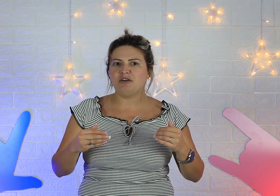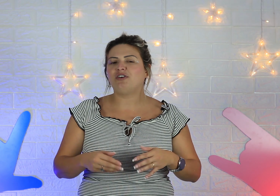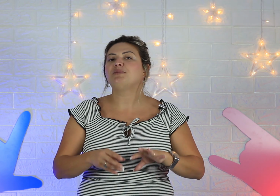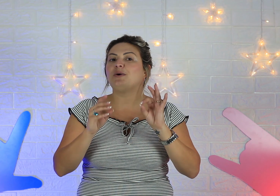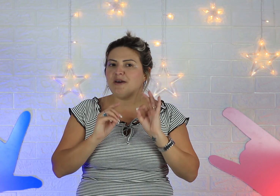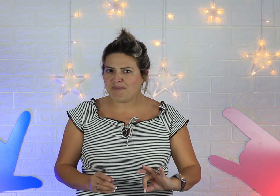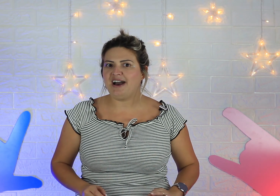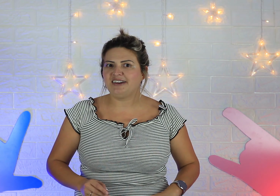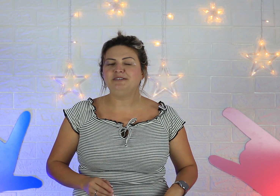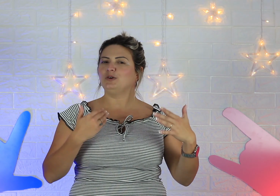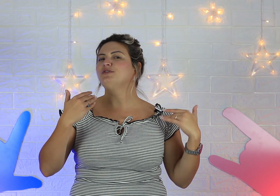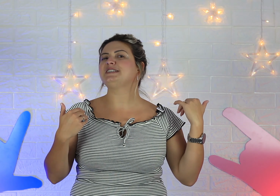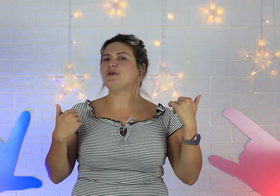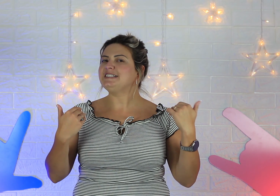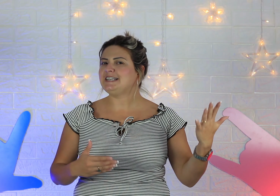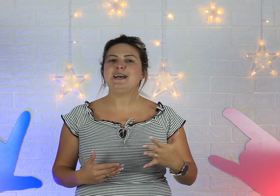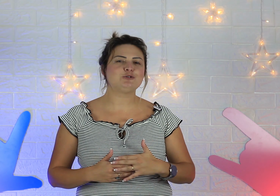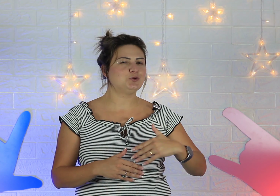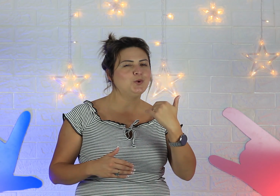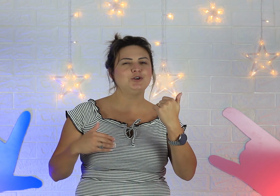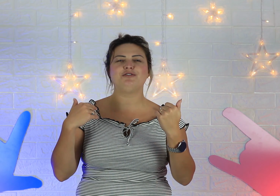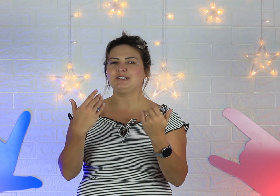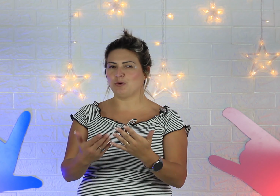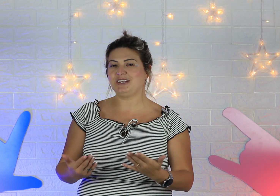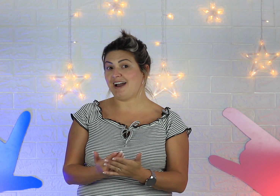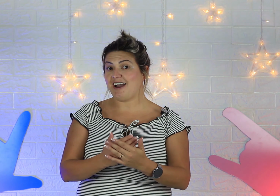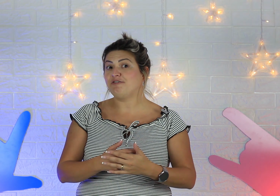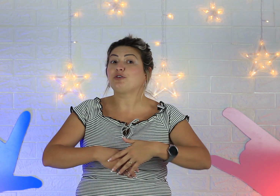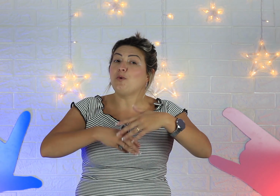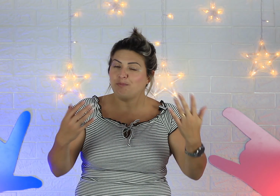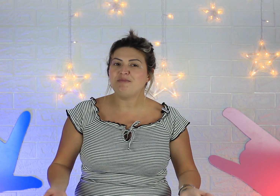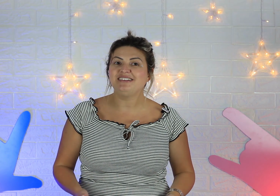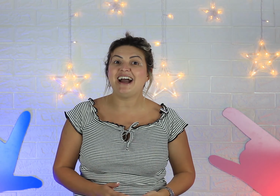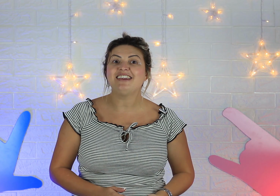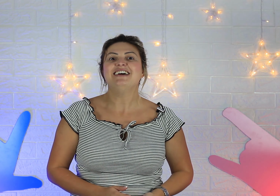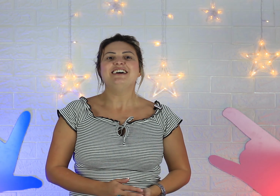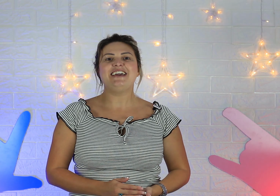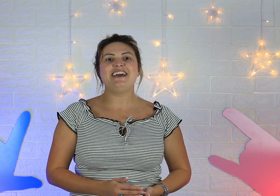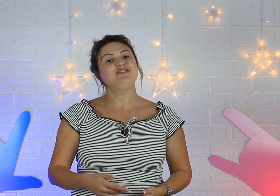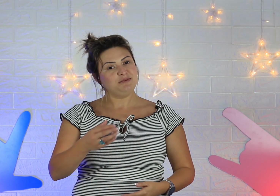essa é uma forma então repara quando você conhecer não surdo e por se comunicar e for cumprimentado é